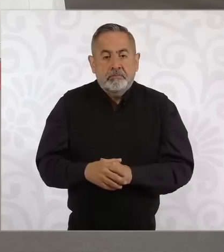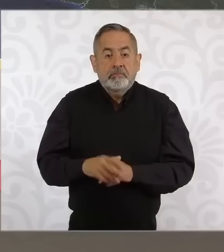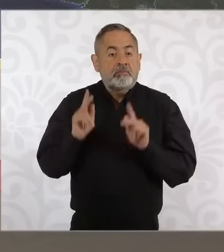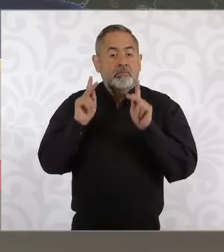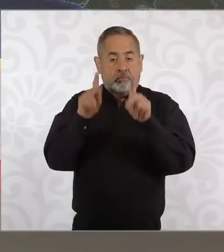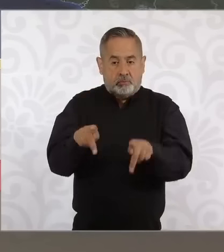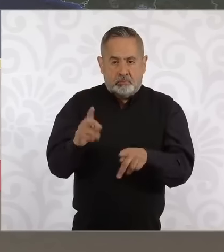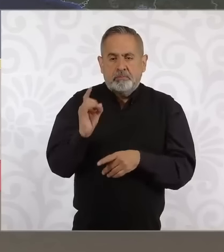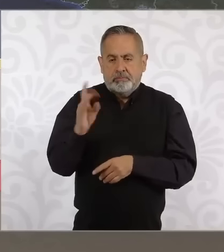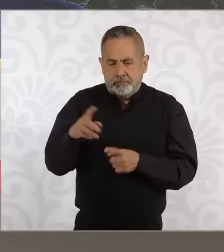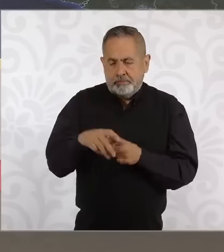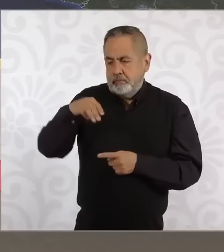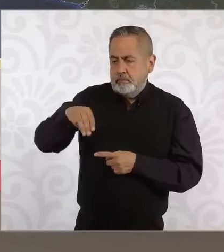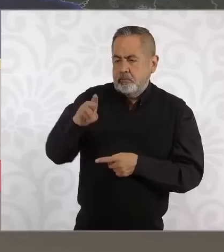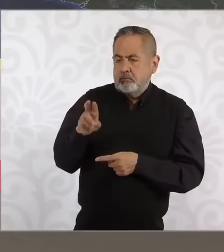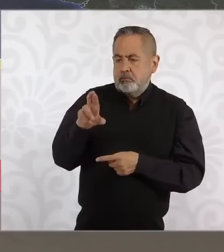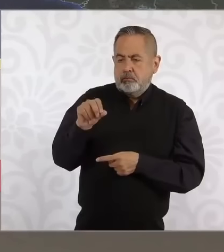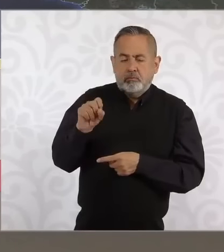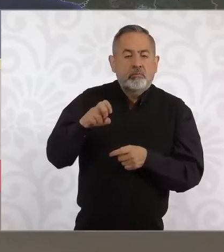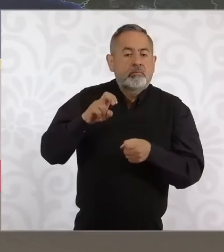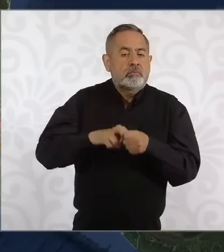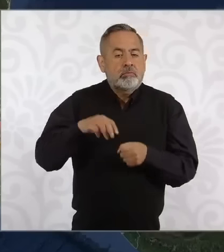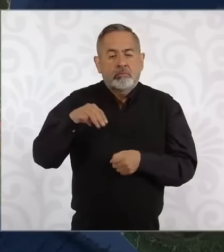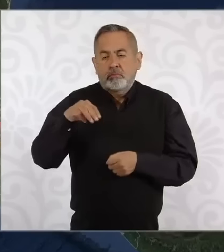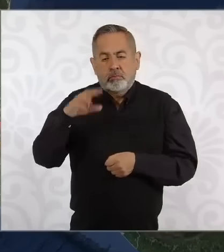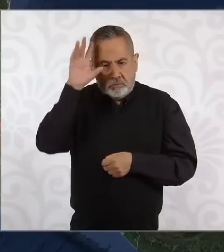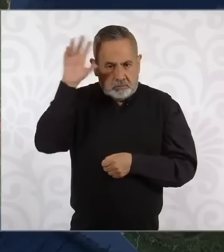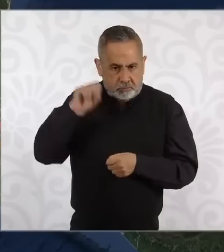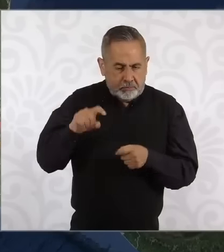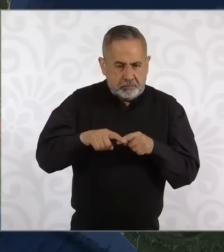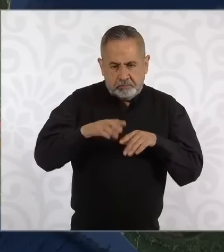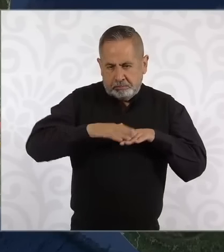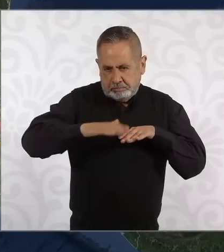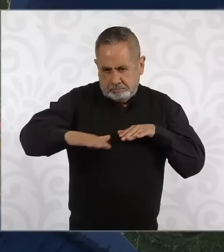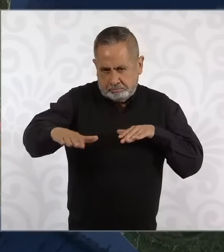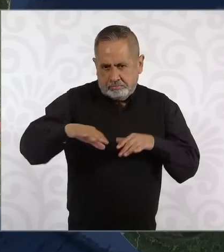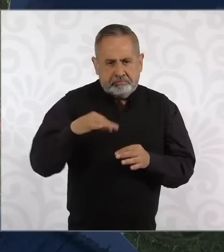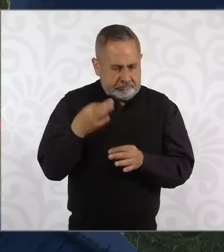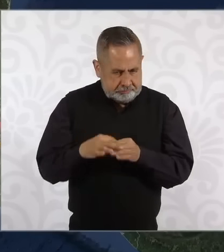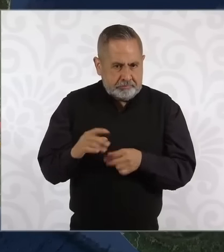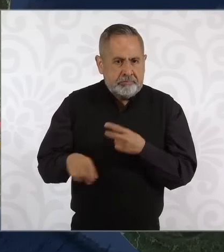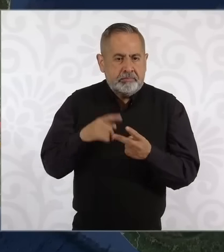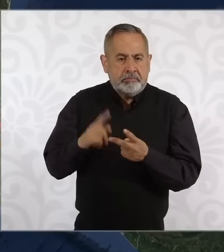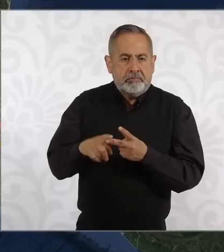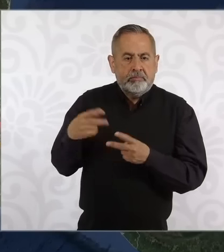el puente de los muros en en Morelos, el Pérez Escobosa, que acabamos de ir y en proceso están